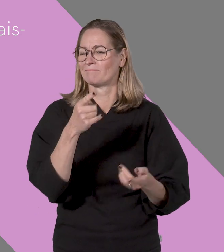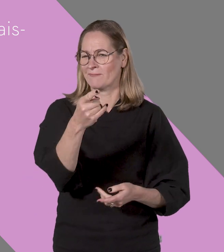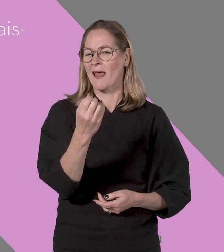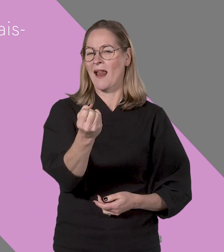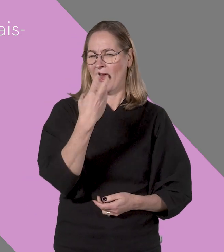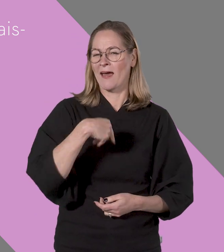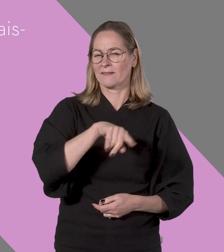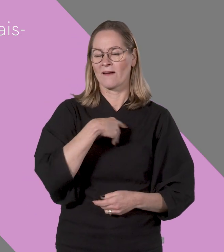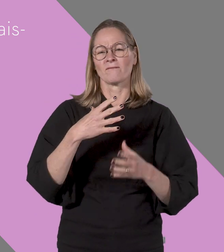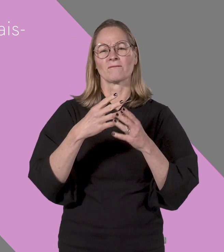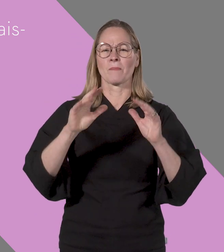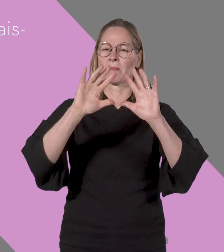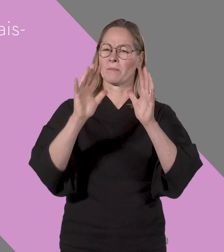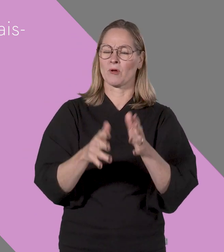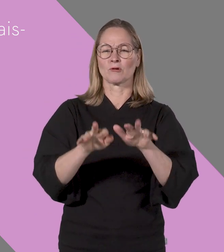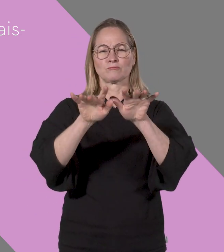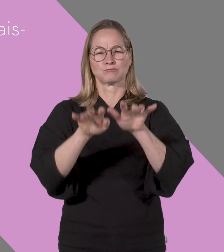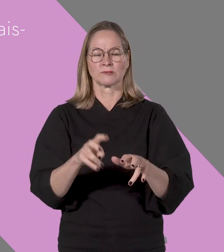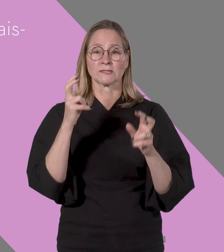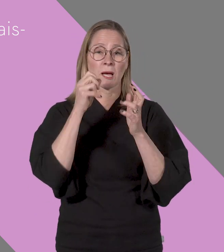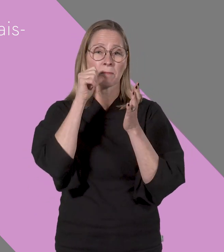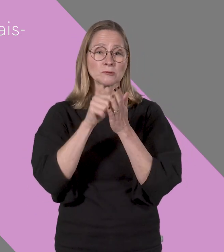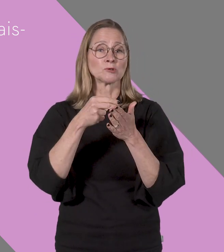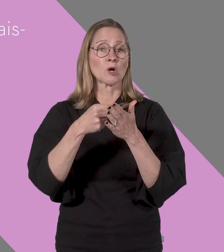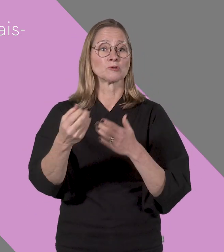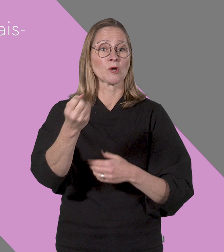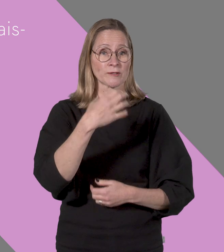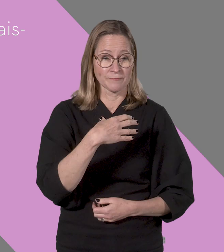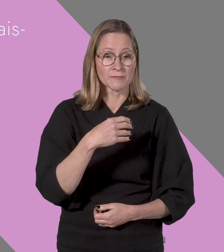Lähetä siinä tapauksessa meille vapaamuotoinen sähköposti osoitteeseen -